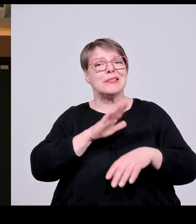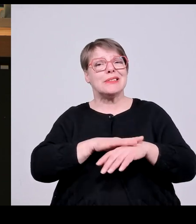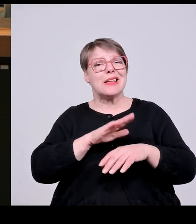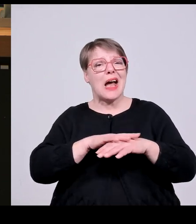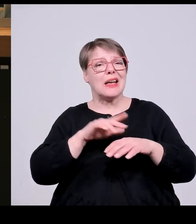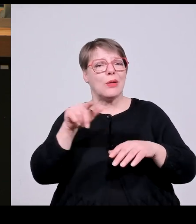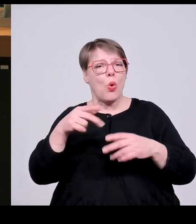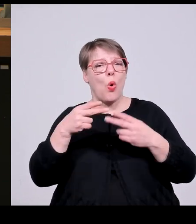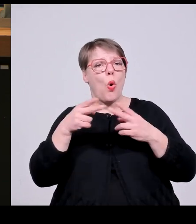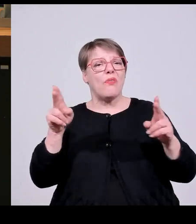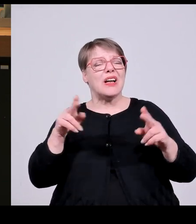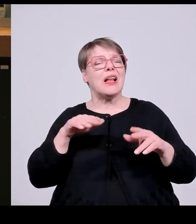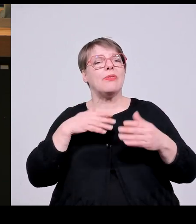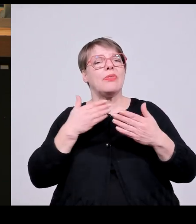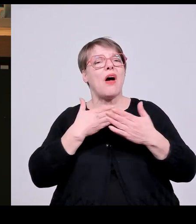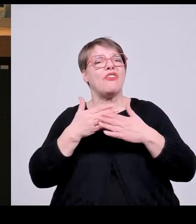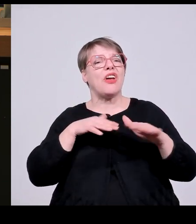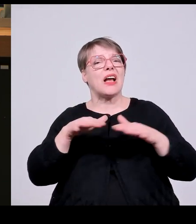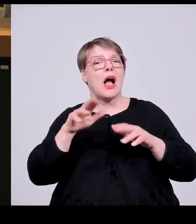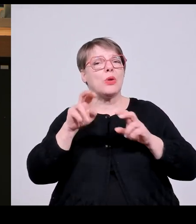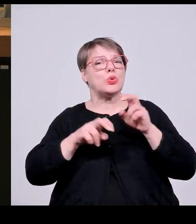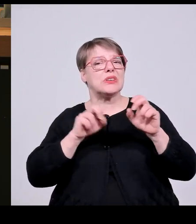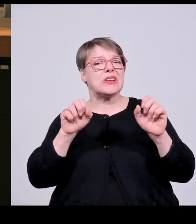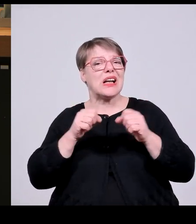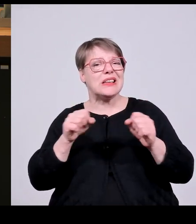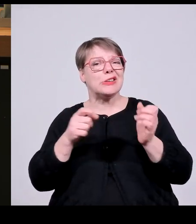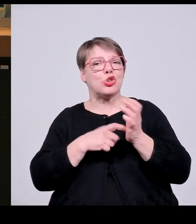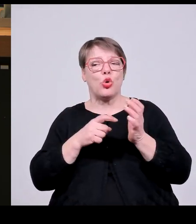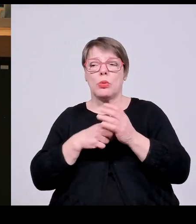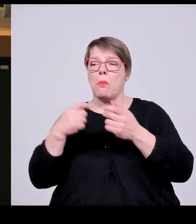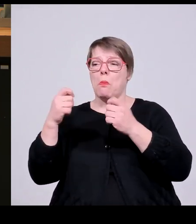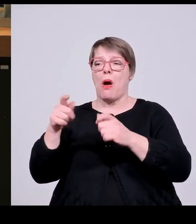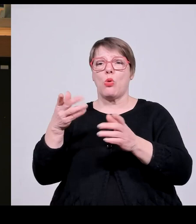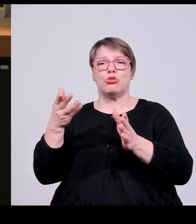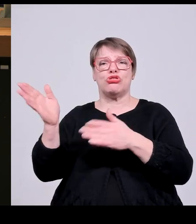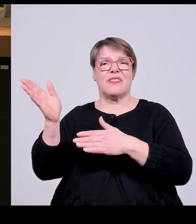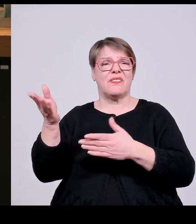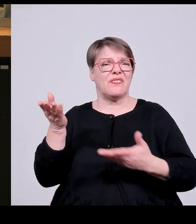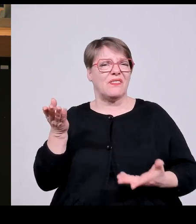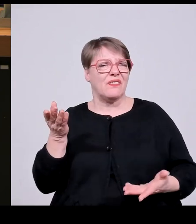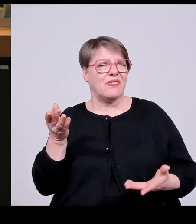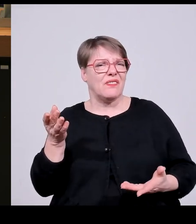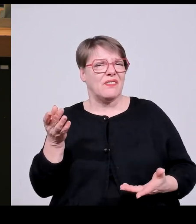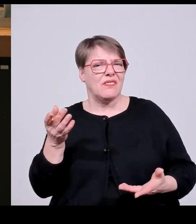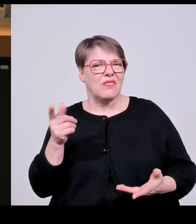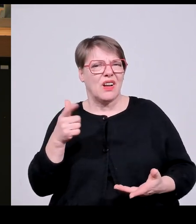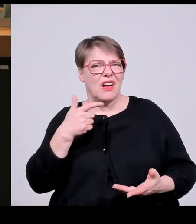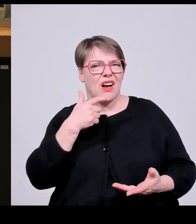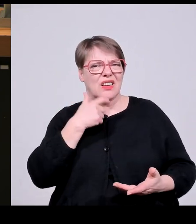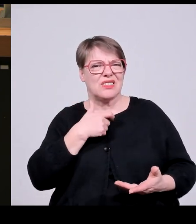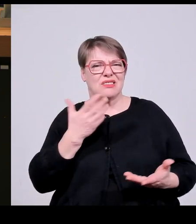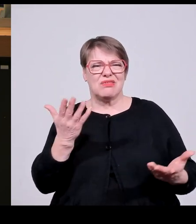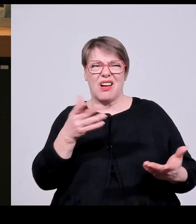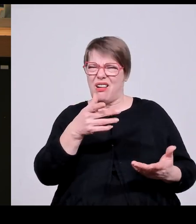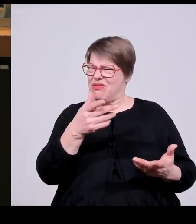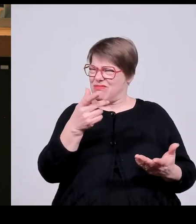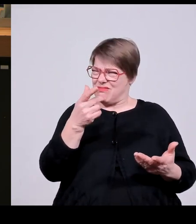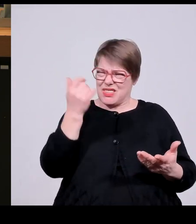Wir müssen natürlich überprüfen, was die machen kann. Nicht jeder machen, was er möchte. Ihr Motto: Alle Bedenken mal beseitigen,